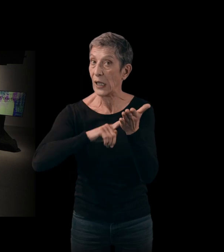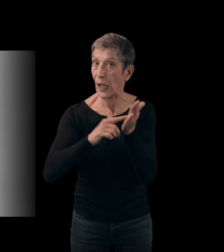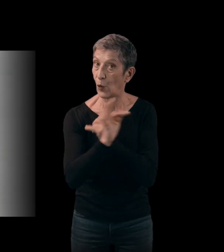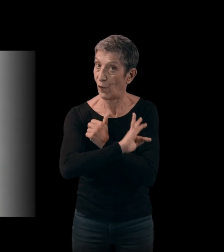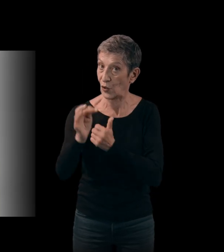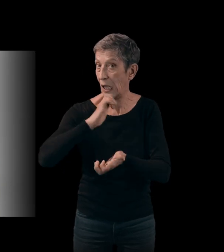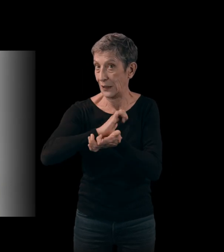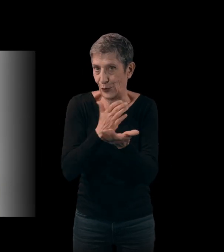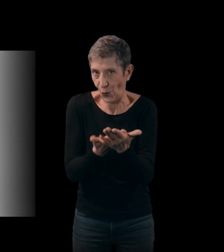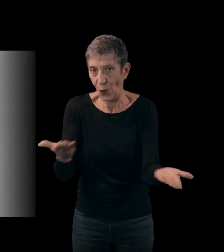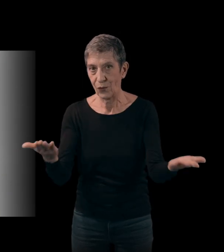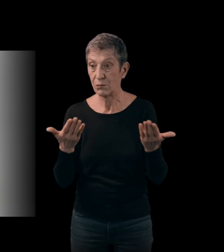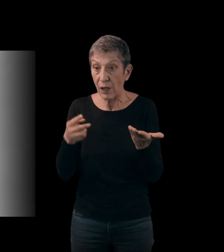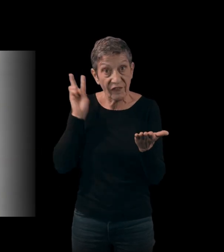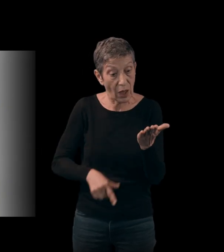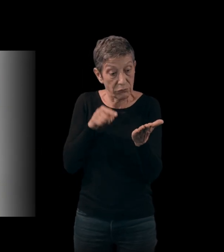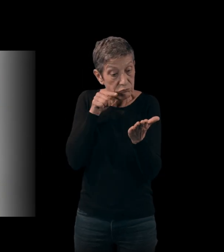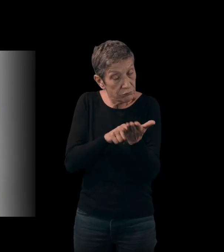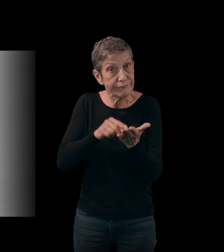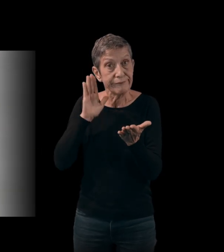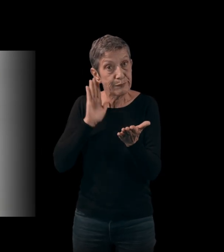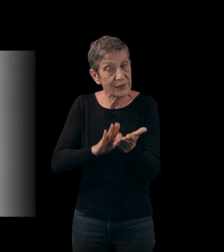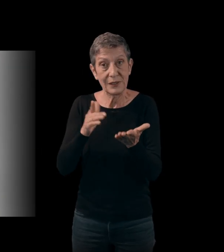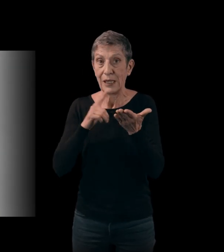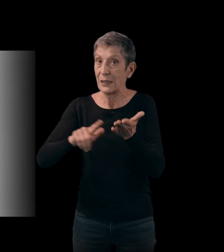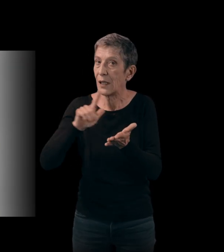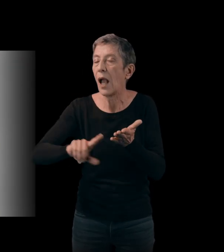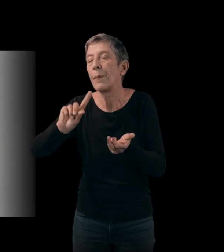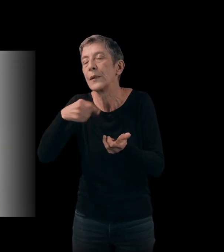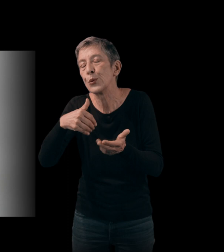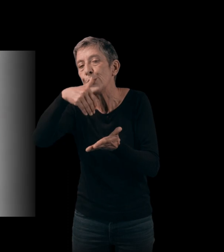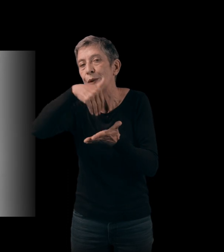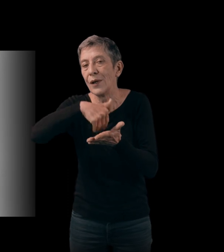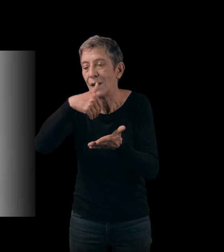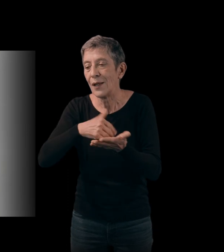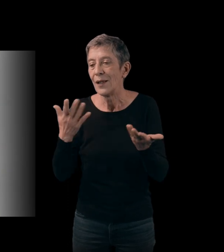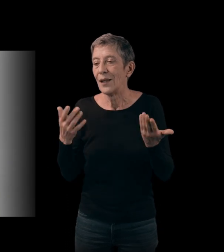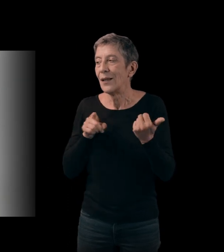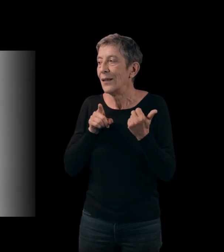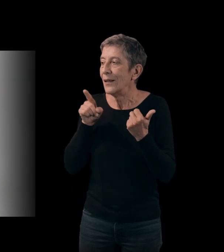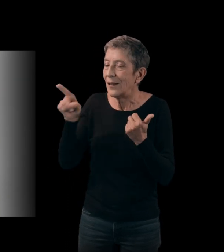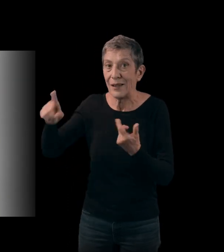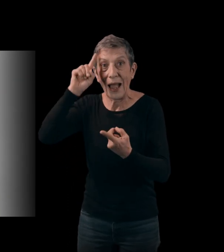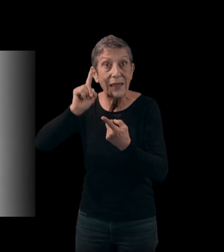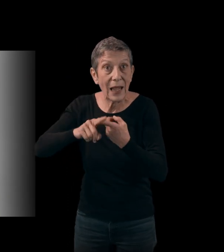et qui effectivement l'est, littéraire, même si on y retrouve évidemment vos centres d'intérêt, vos préoccupations.